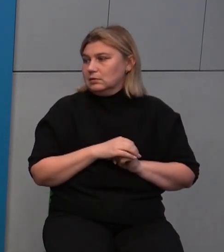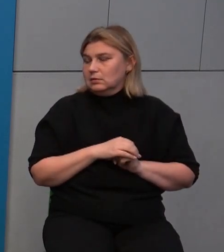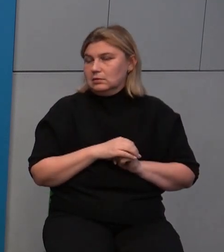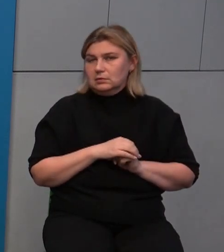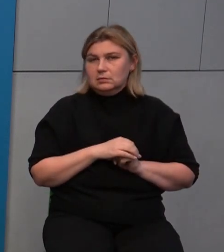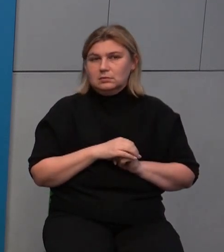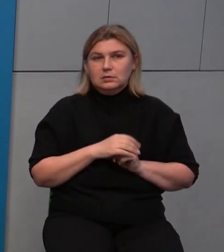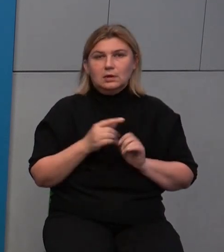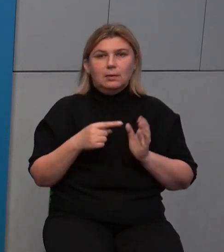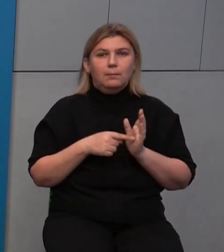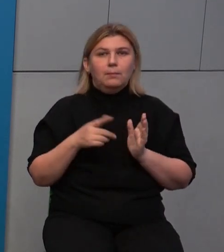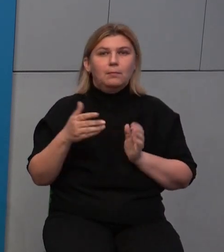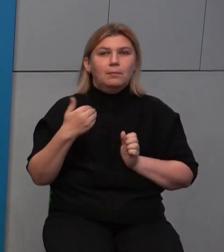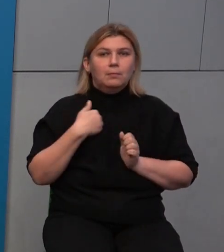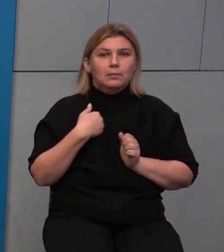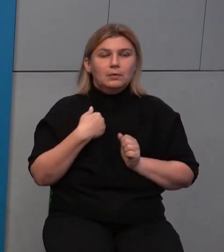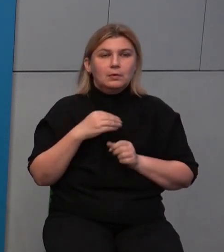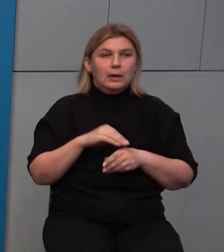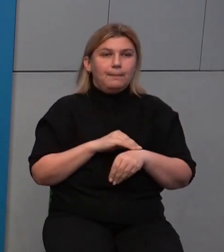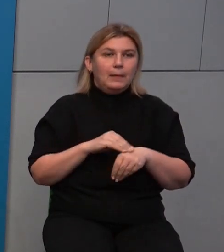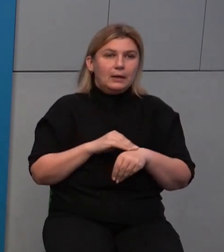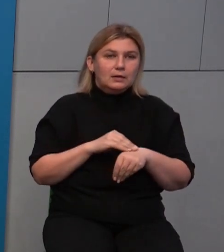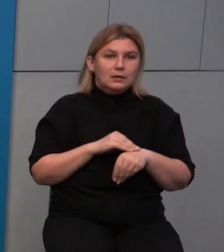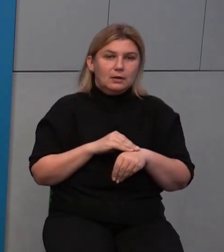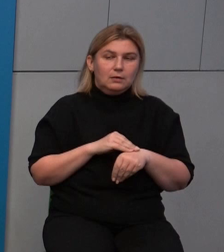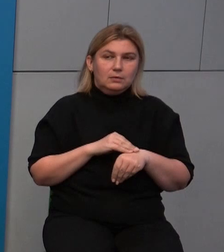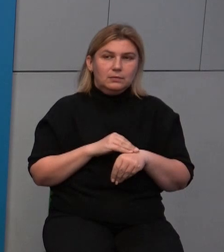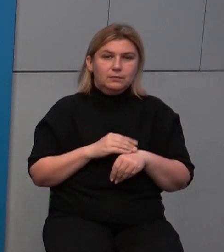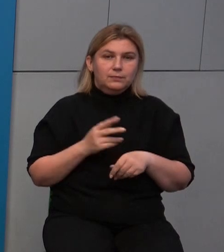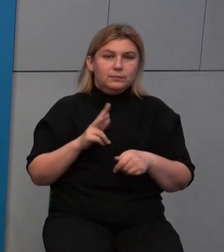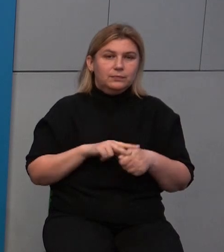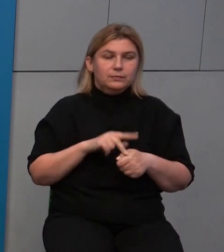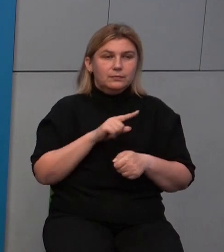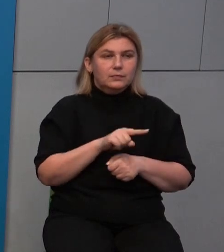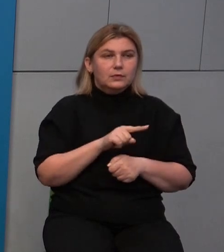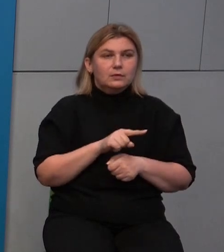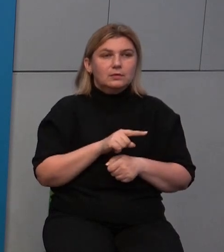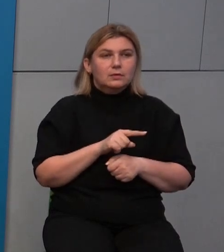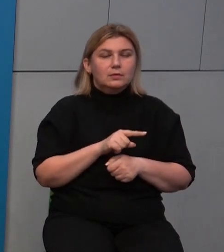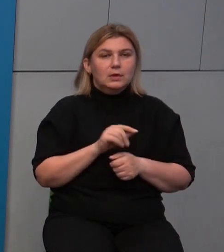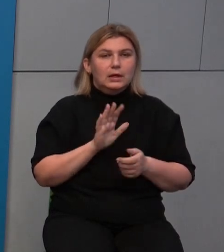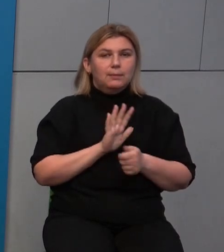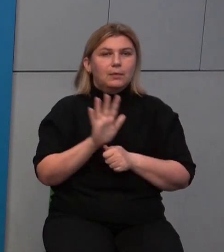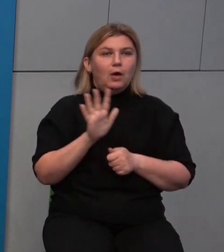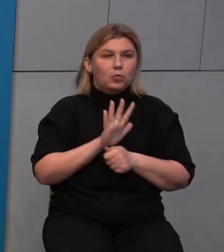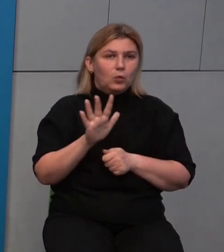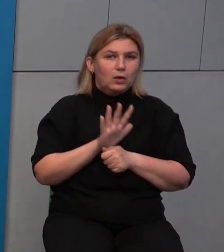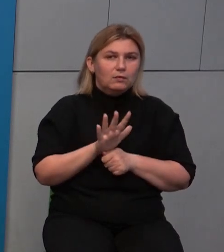i tutaj były rzeczywiście takie materiały, które oni po prostu produkowali,